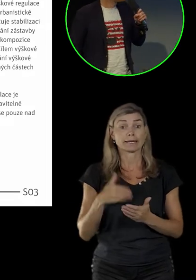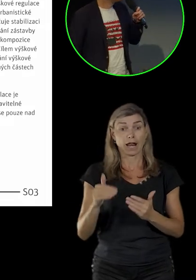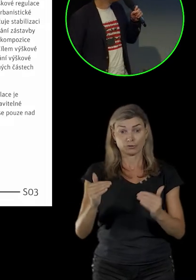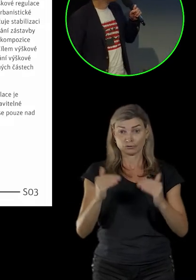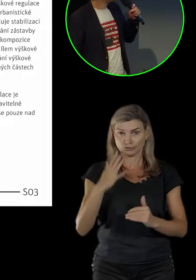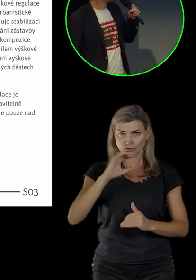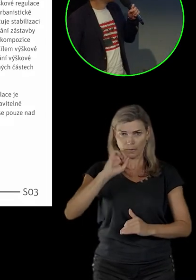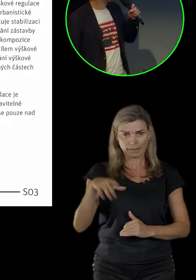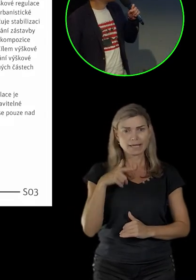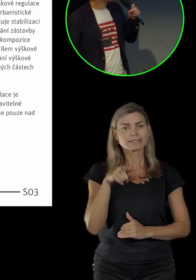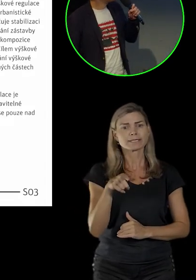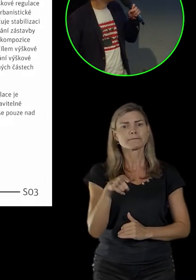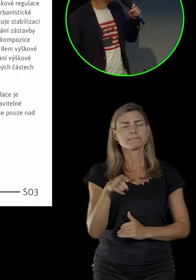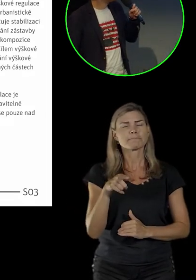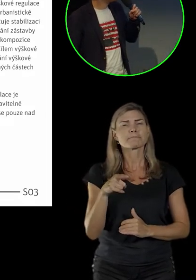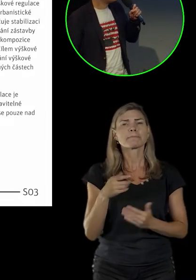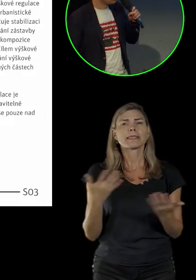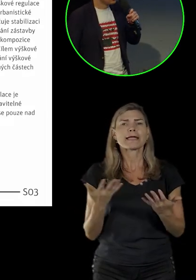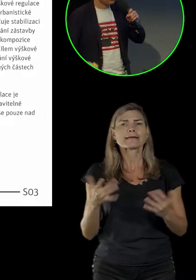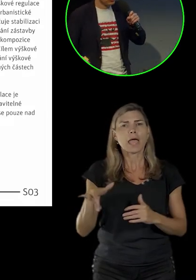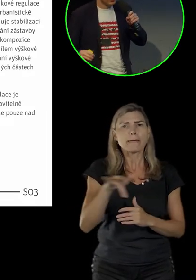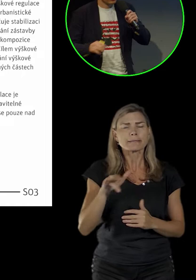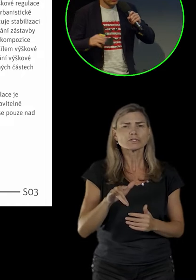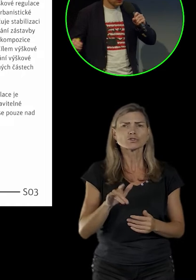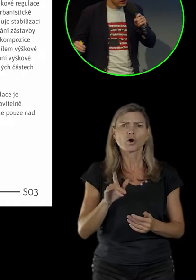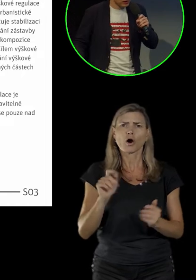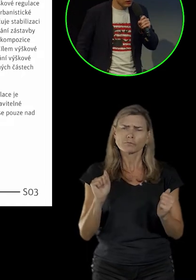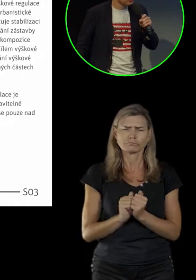definuje, která území je vhodná zachovat, potvrdit tu stávající výšku.